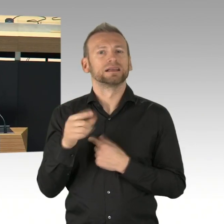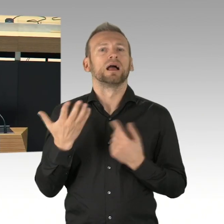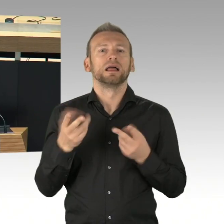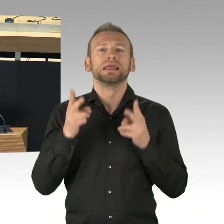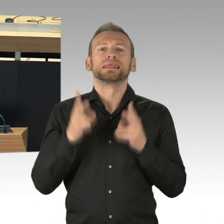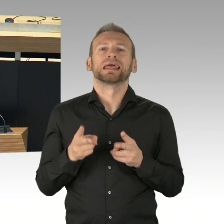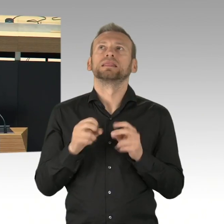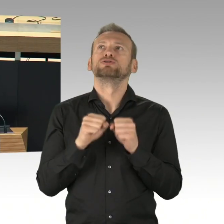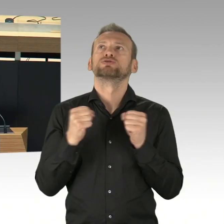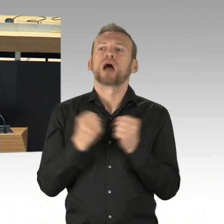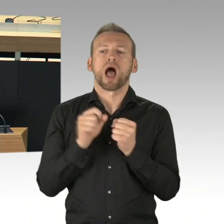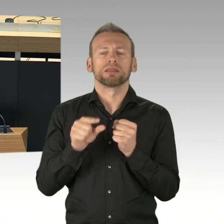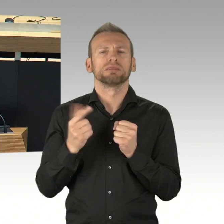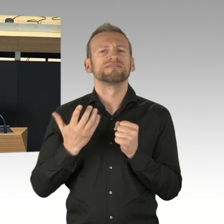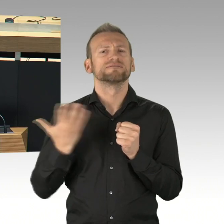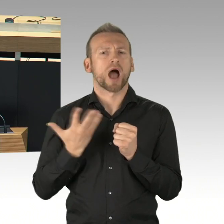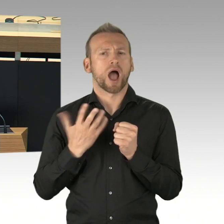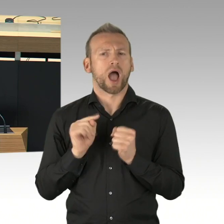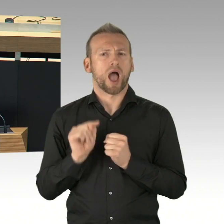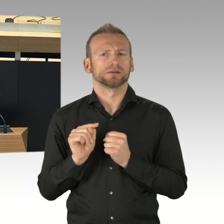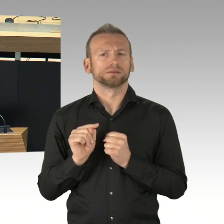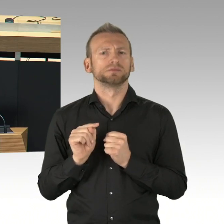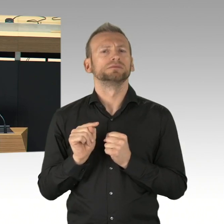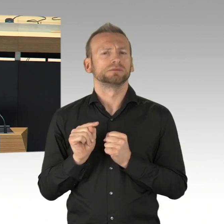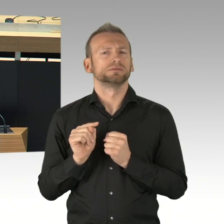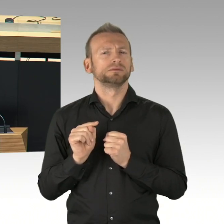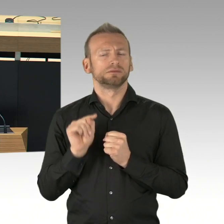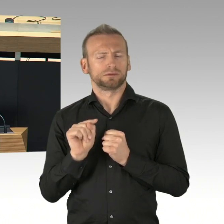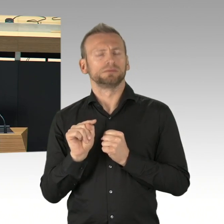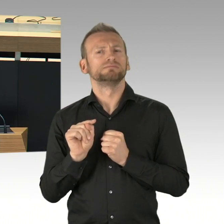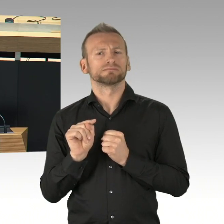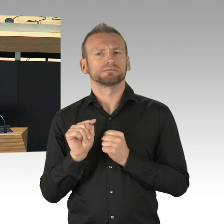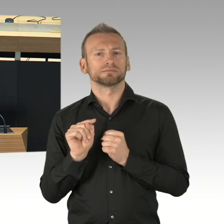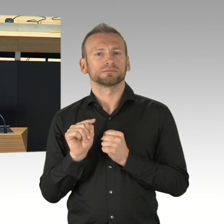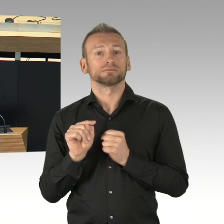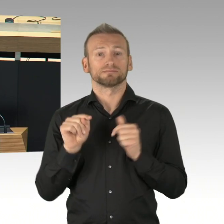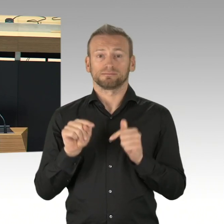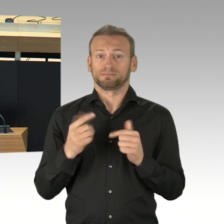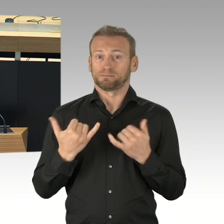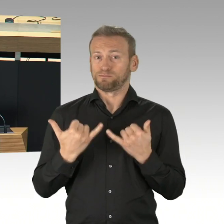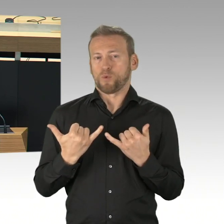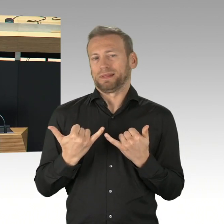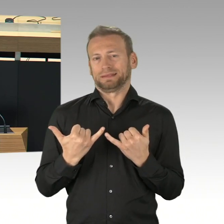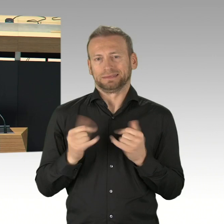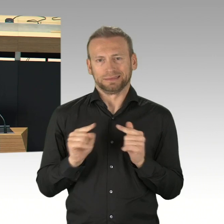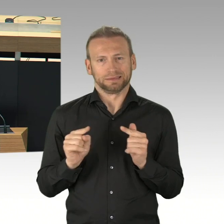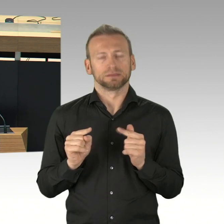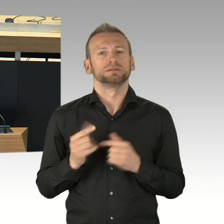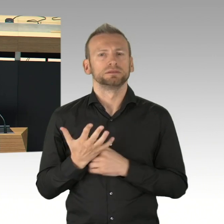damit die überfallen werden können, dann weiß ich, in welchem Rechtsstaat ich mich befinde. (Beifall) Wenn ich mir anschaue,